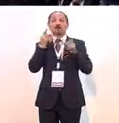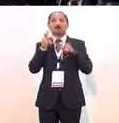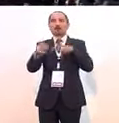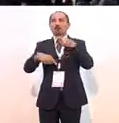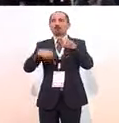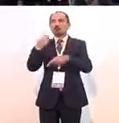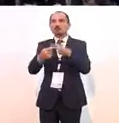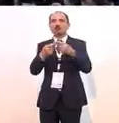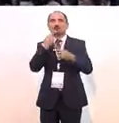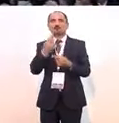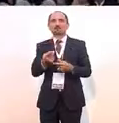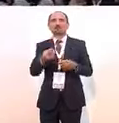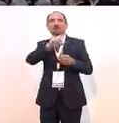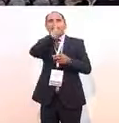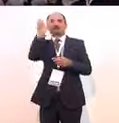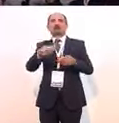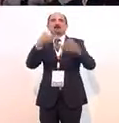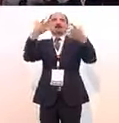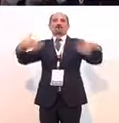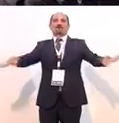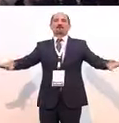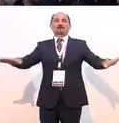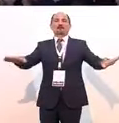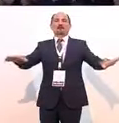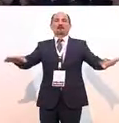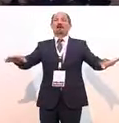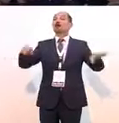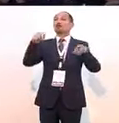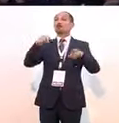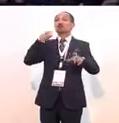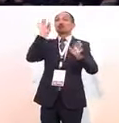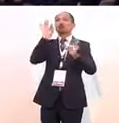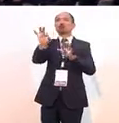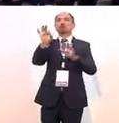a dire che l’Italia era finita. Ecco questo è il punto politico che vorrei porre alla